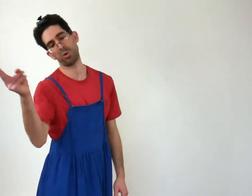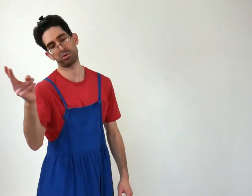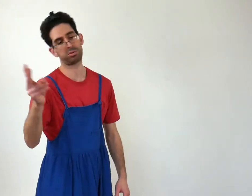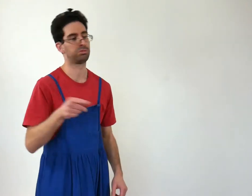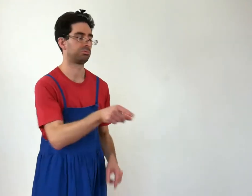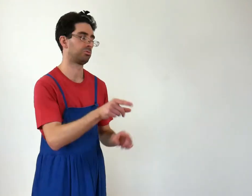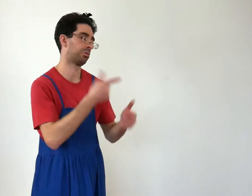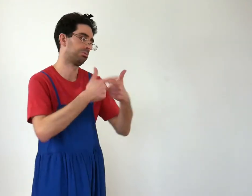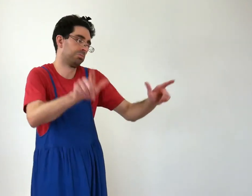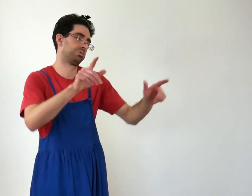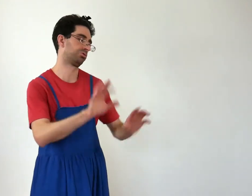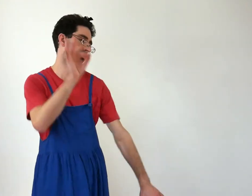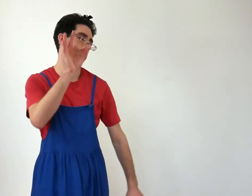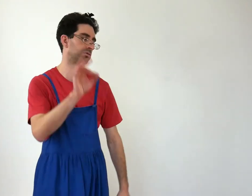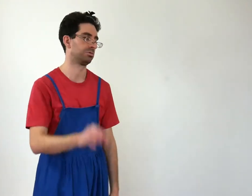Tu es libre de choisir.